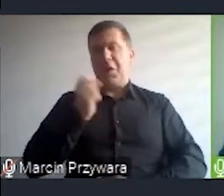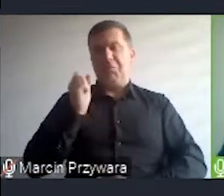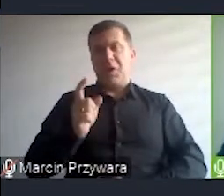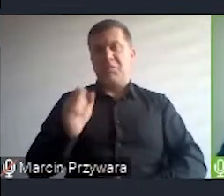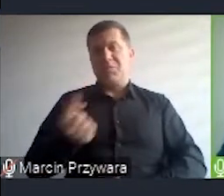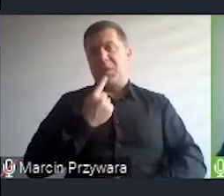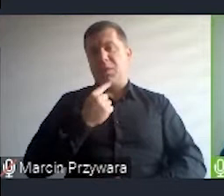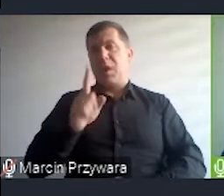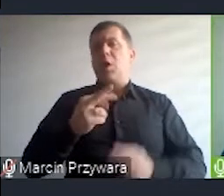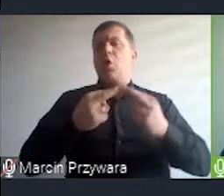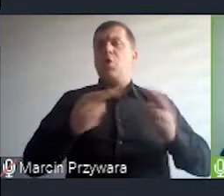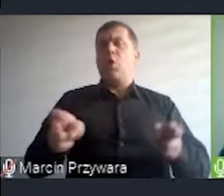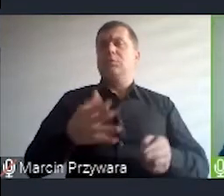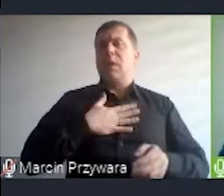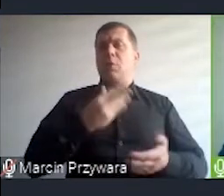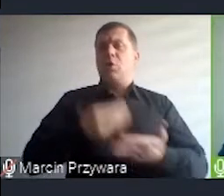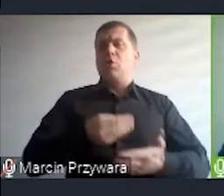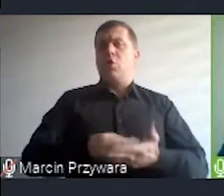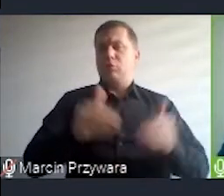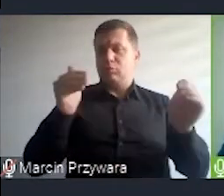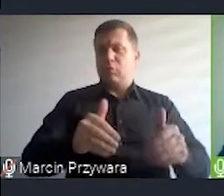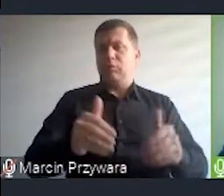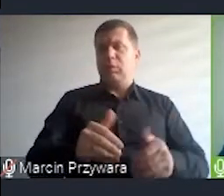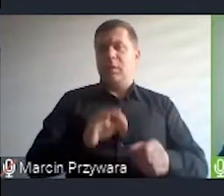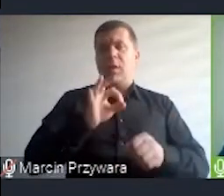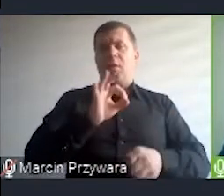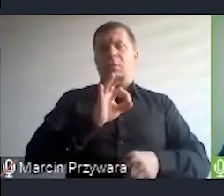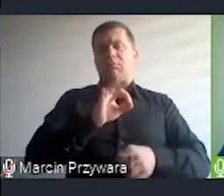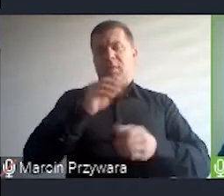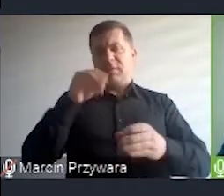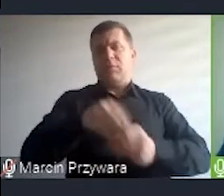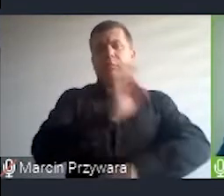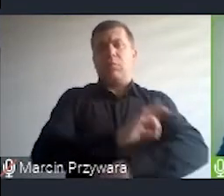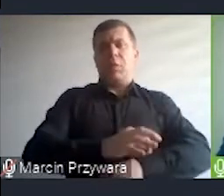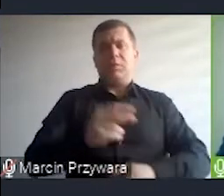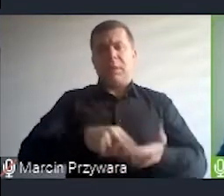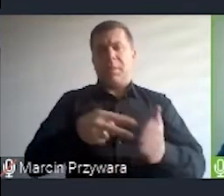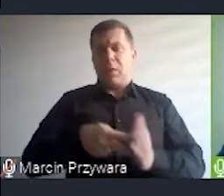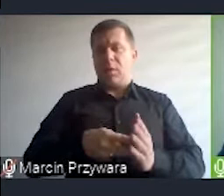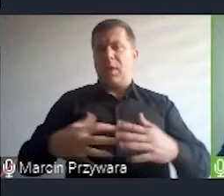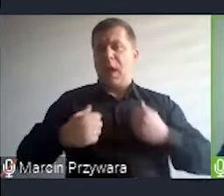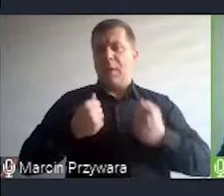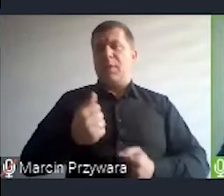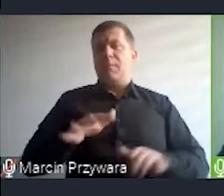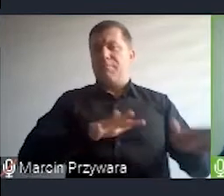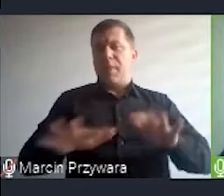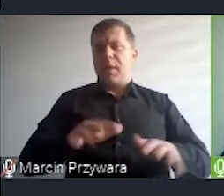bo jaki rodzaj kosztu mógłbym w projekcie przewidzieć, żeby mieścił się w te definicje.